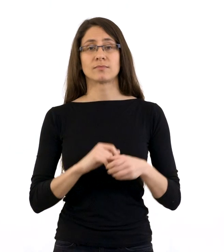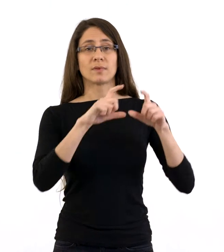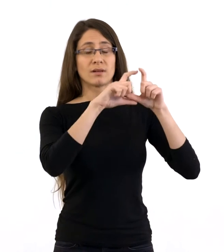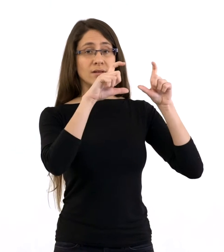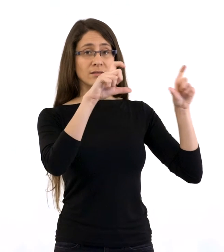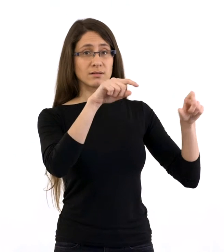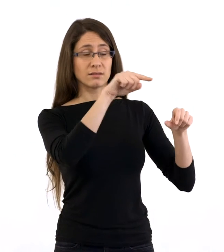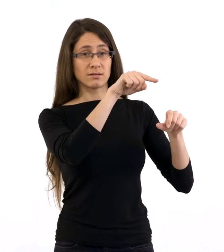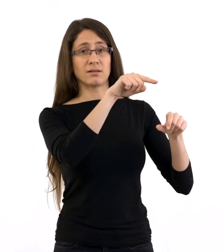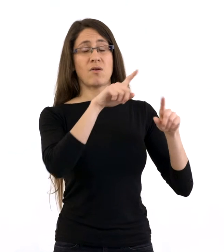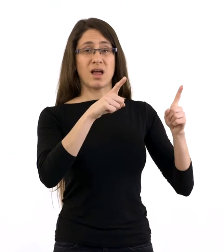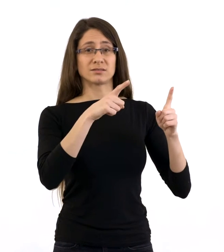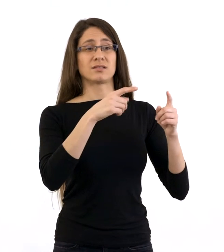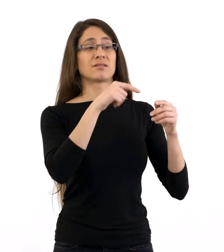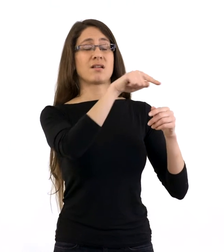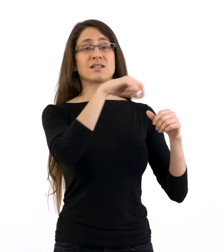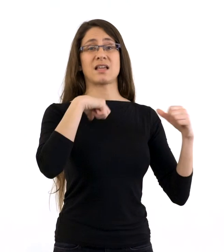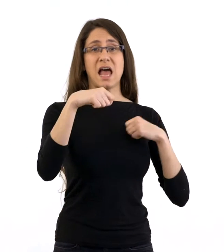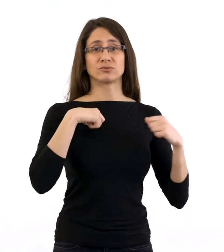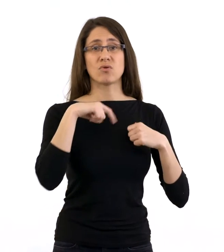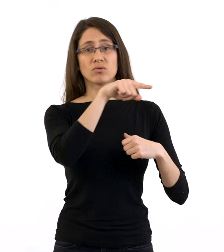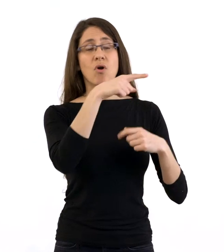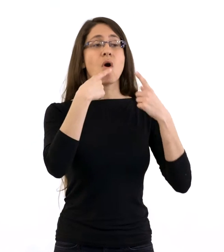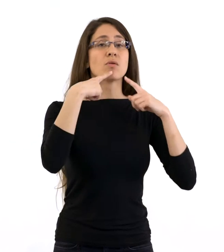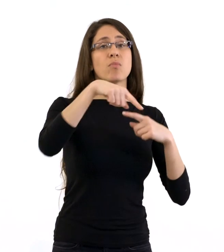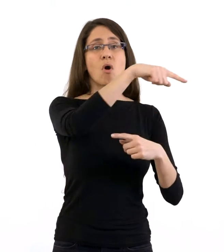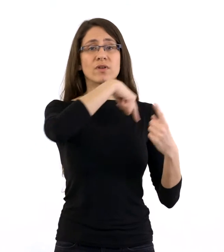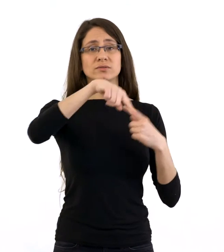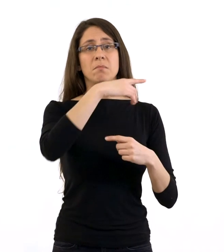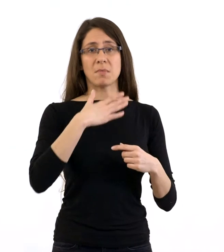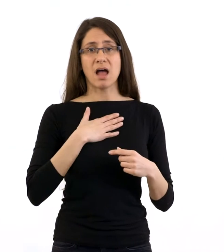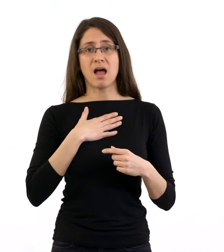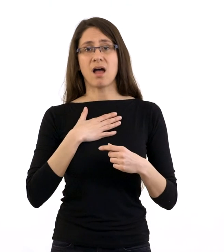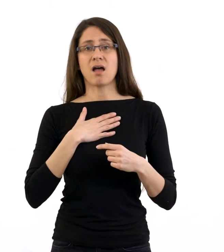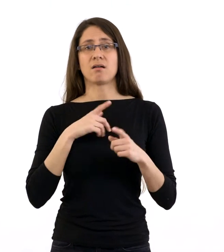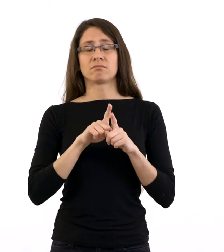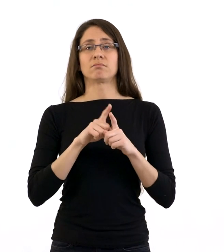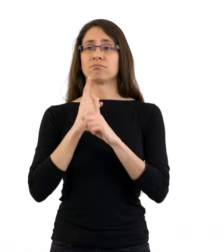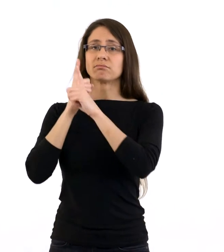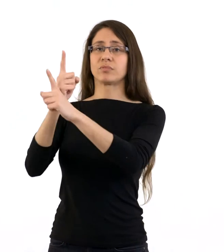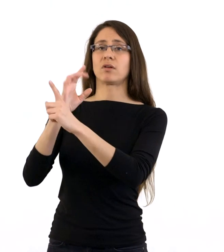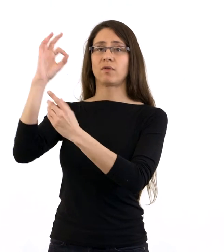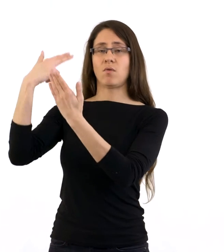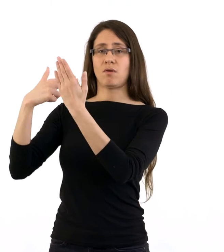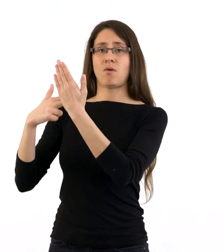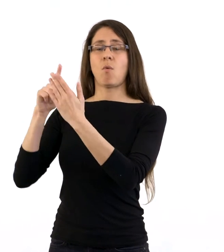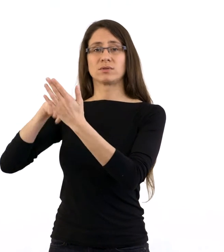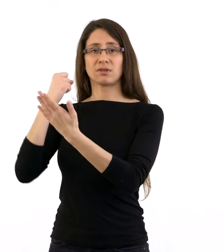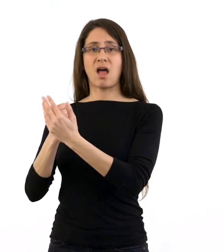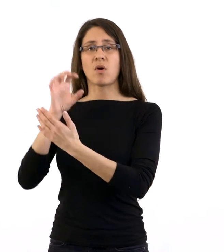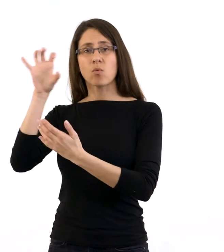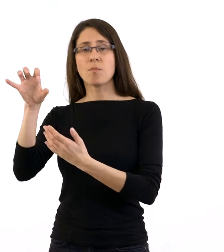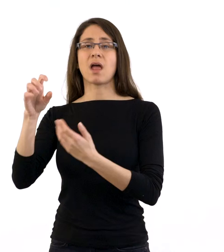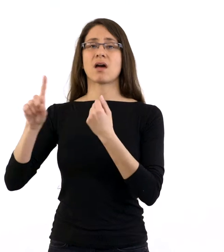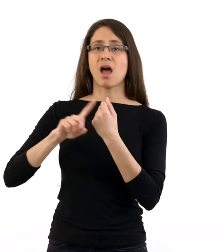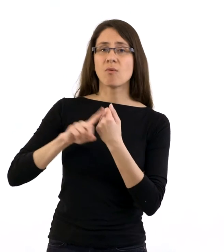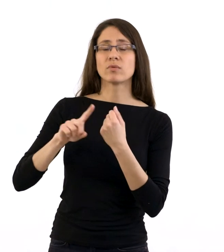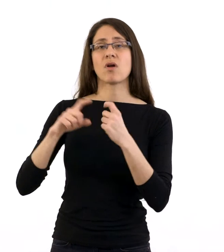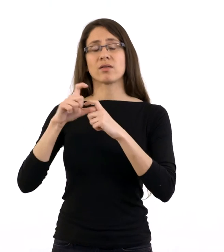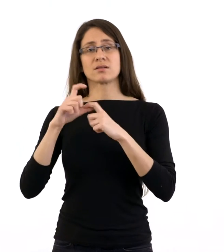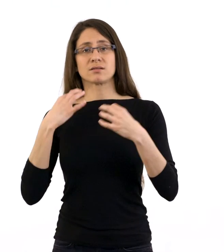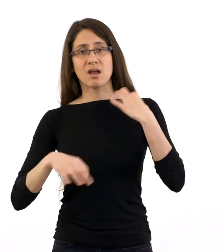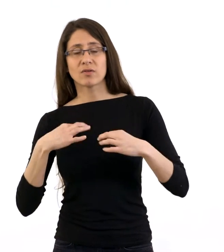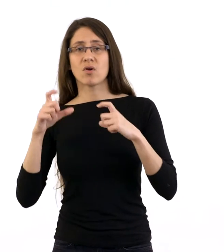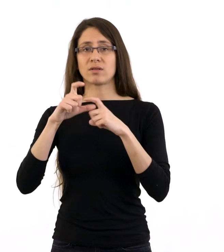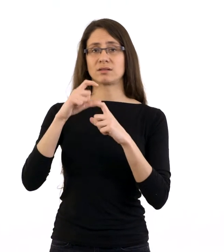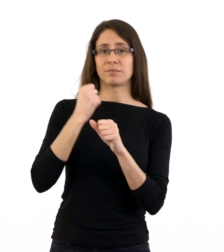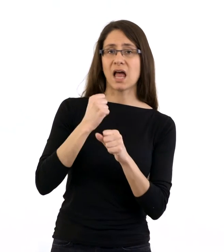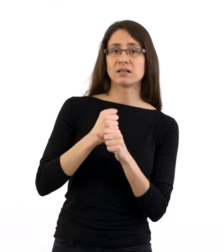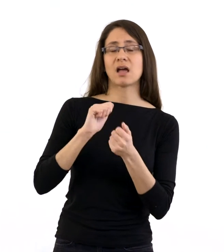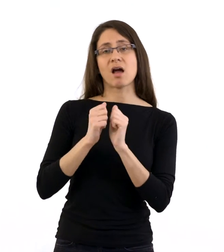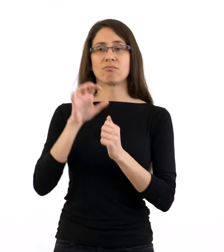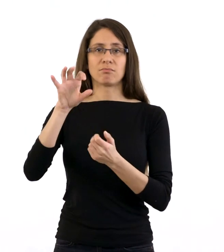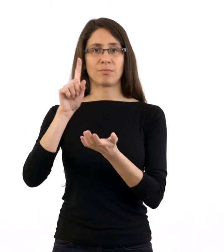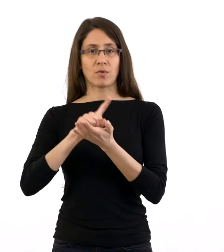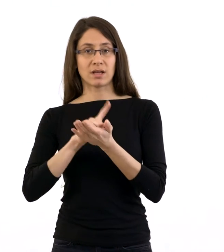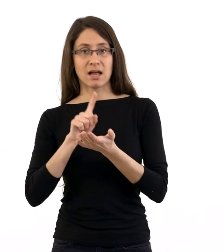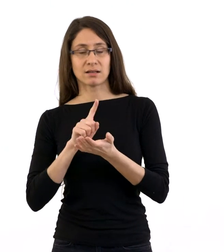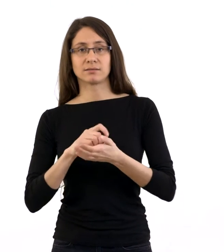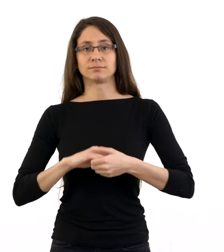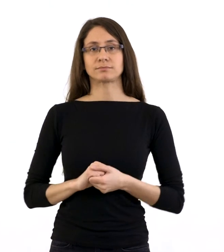Zakres odpowiedzialności zarządu regulują m.in. ustawa o rachunkowości, kodeks cywilny, kodeks pracy czy ordynacja podatkowa.